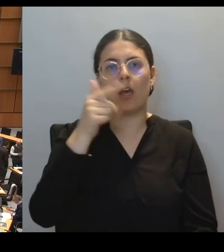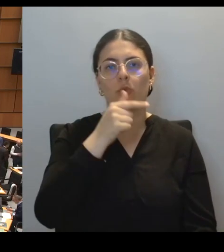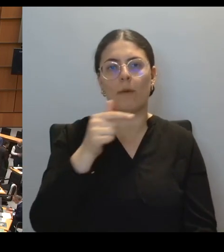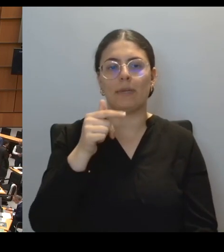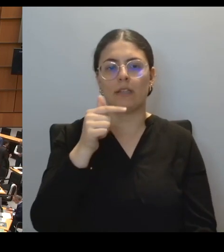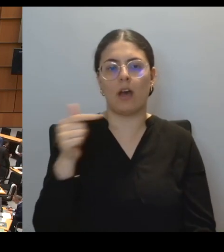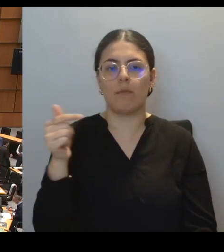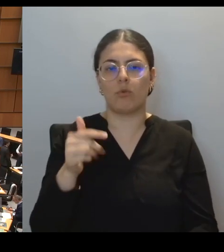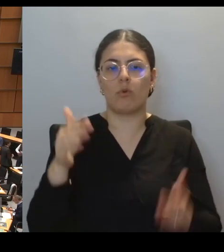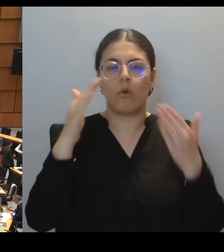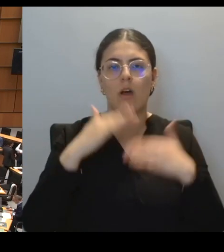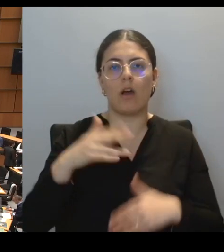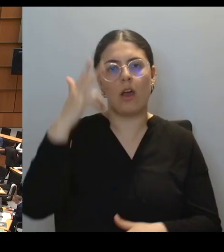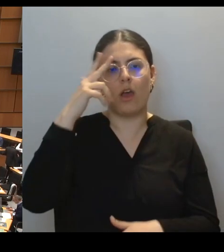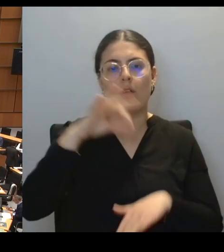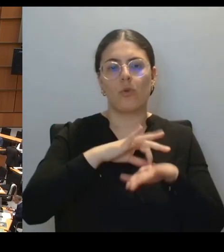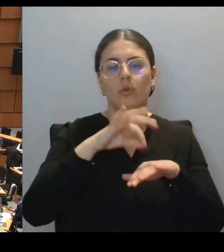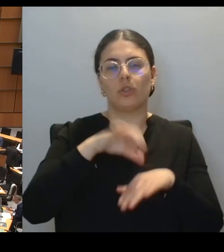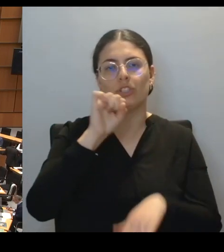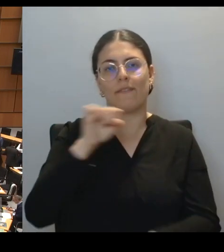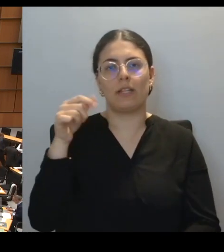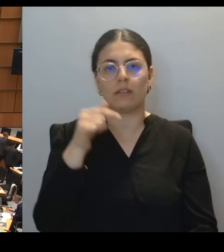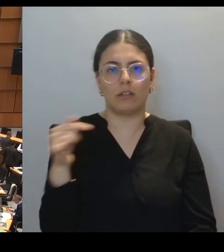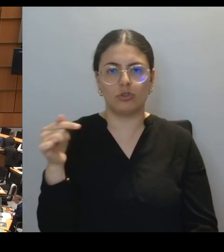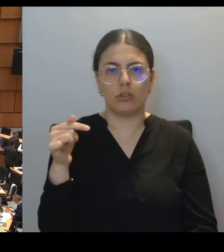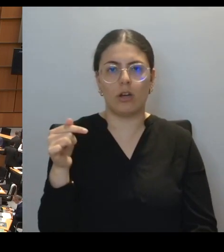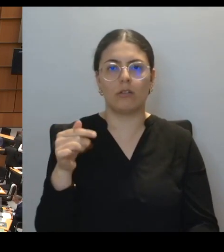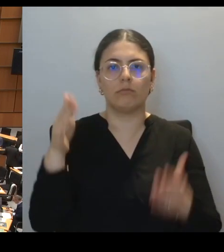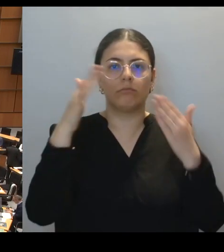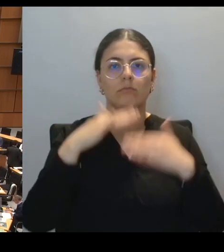Frau June Tomiak, Herr Martin Trefzer.